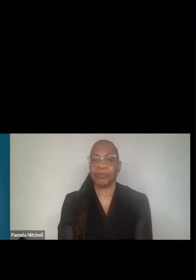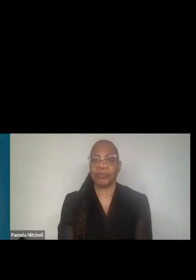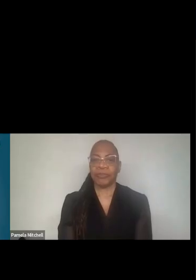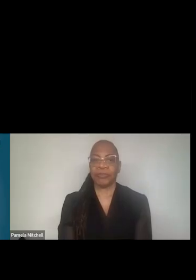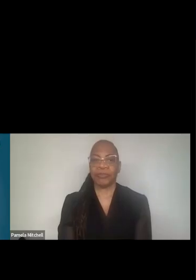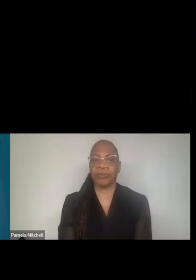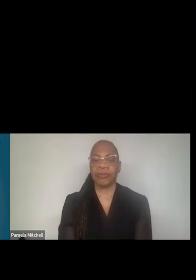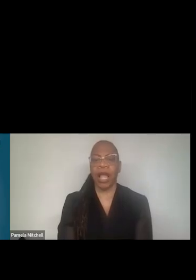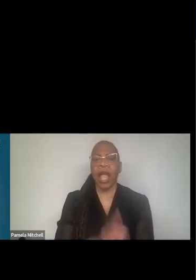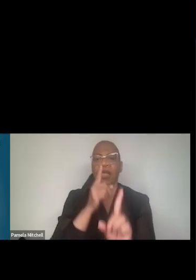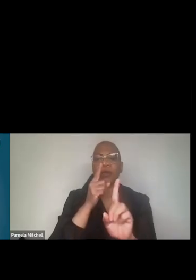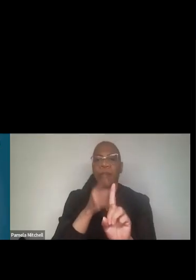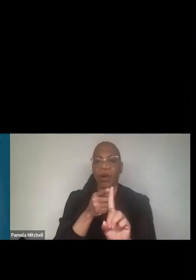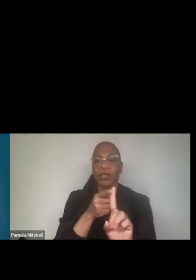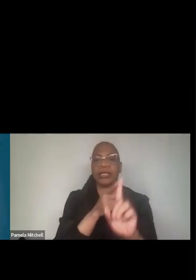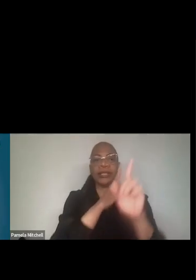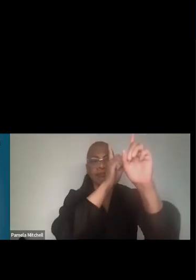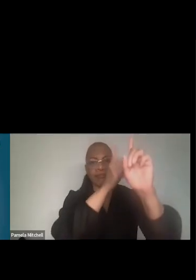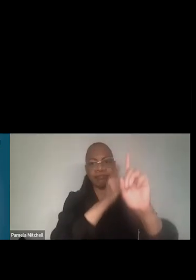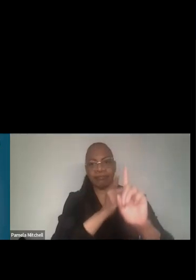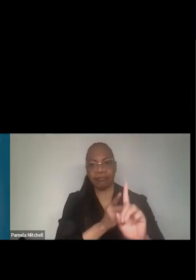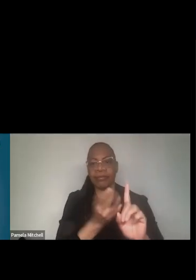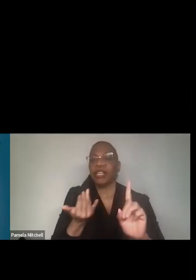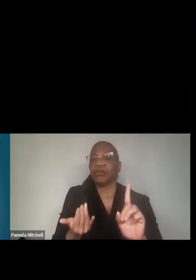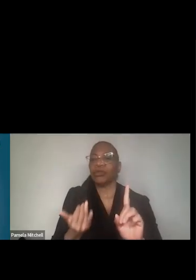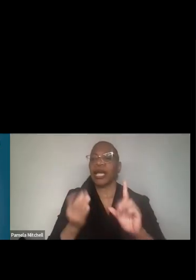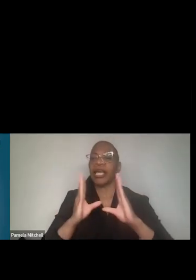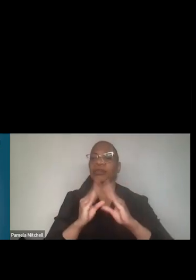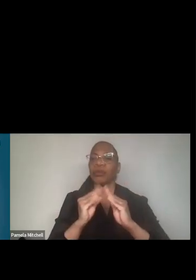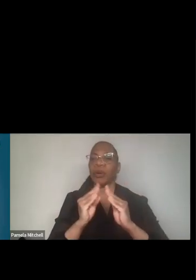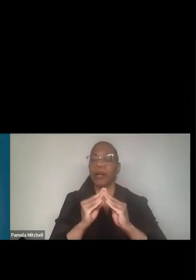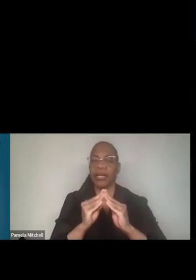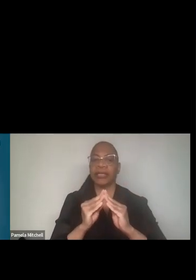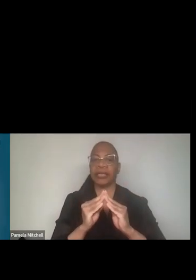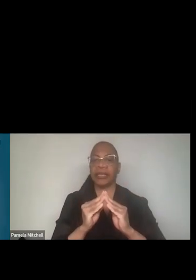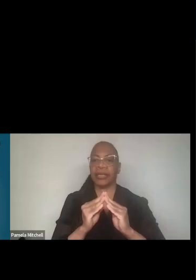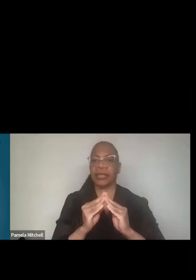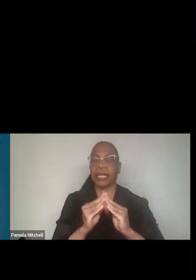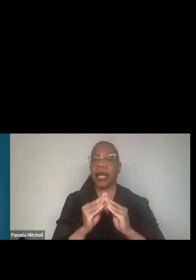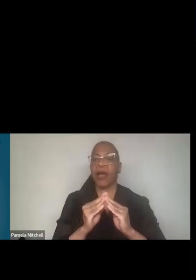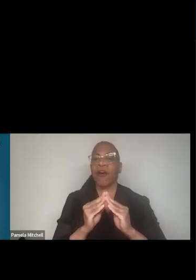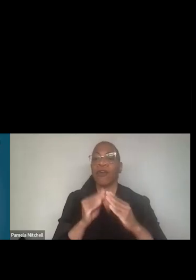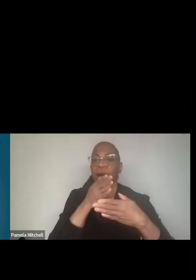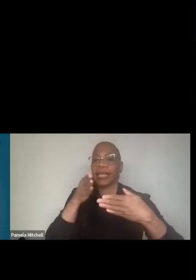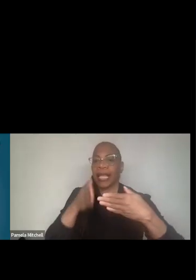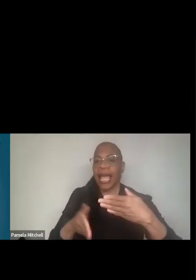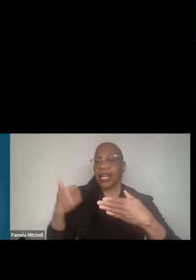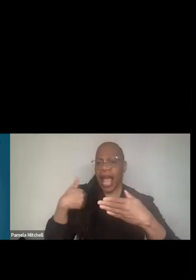El propósito y los objetivos del seminario web de hoy, es que, al final del seminario web, tengan una comprensión mucho mejor